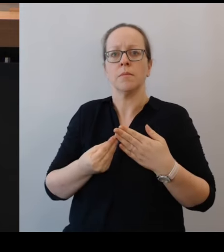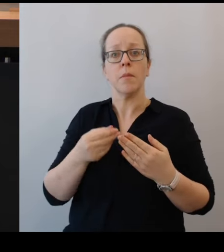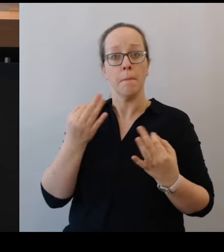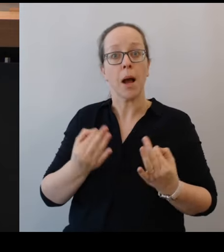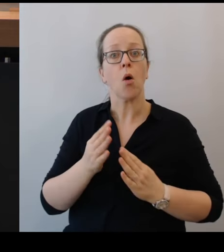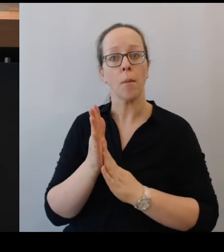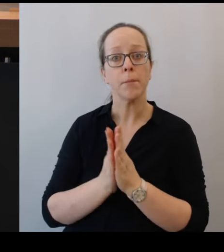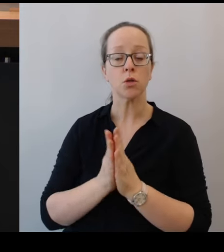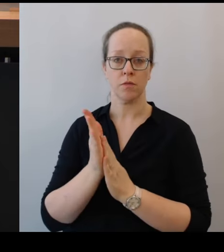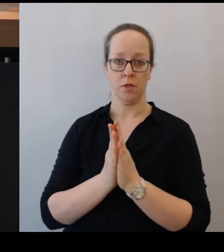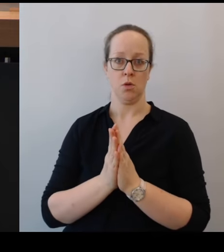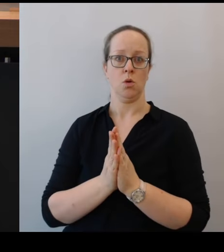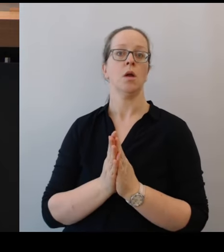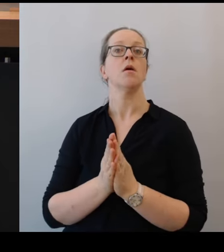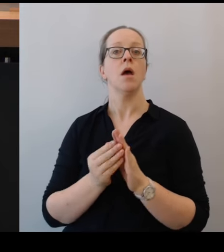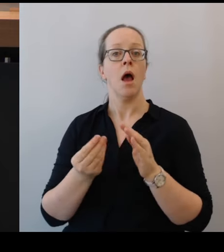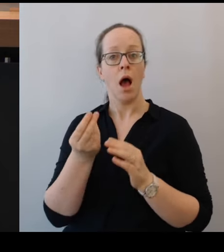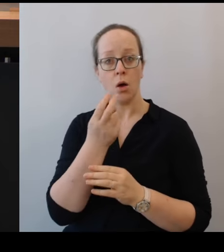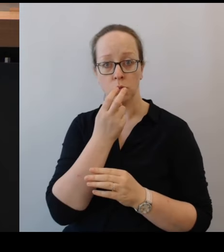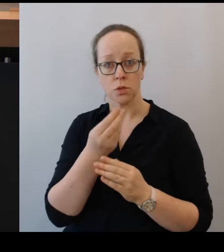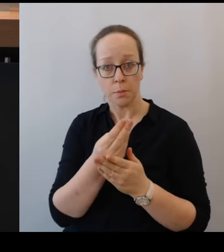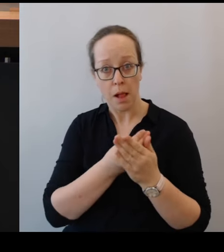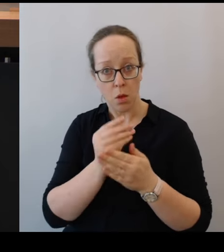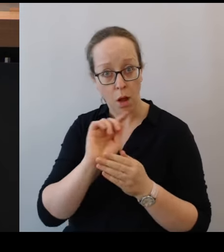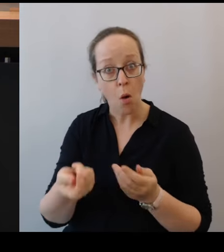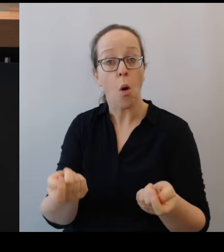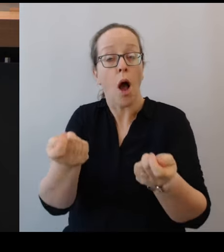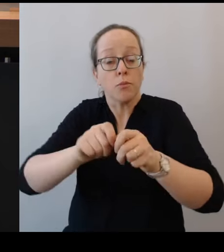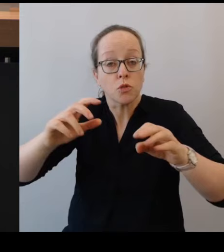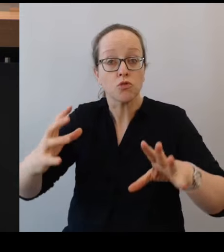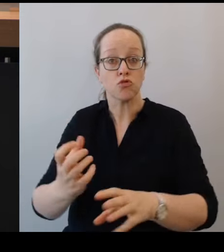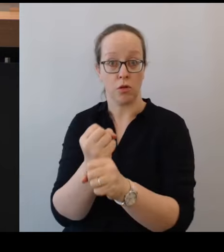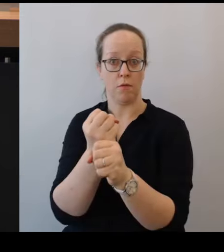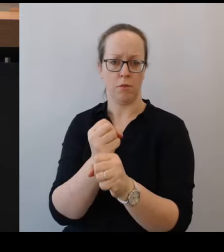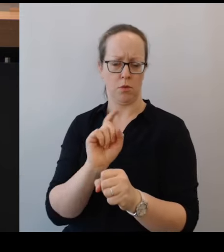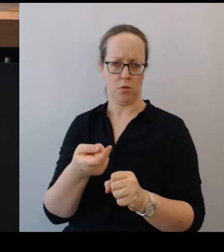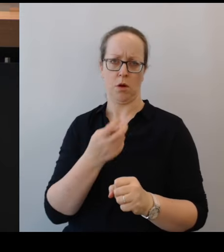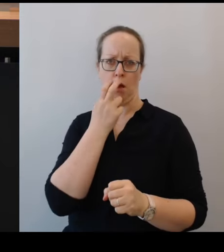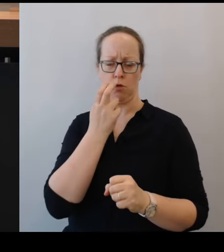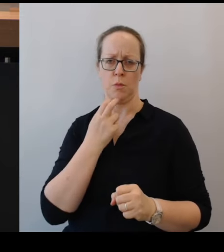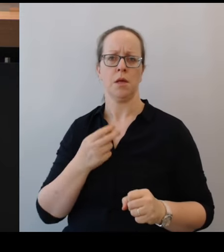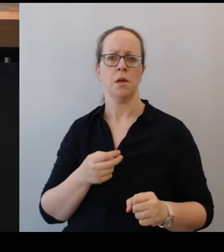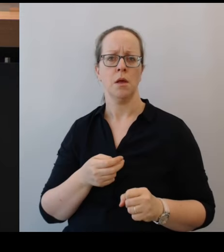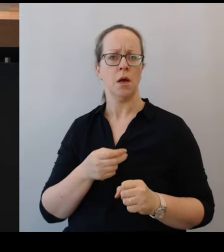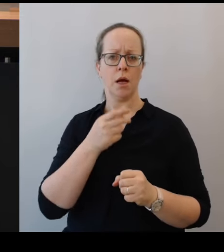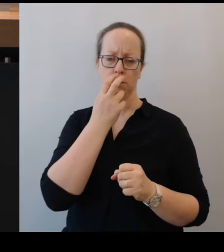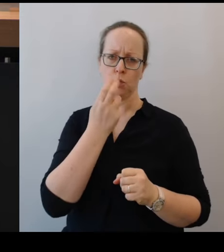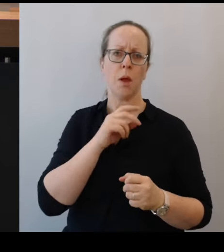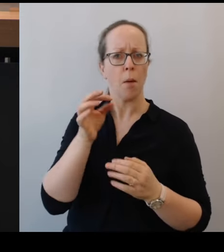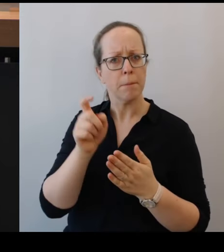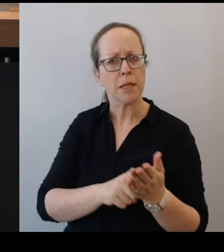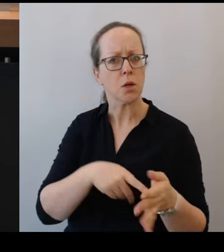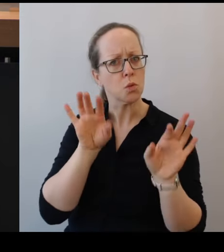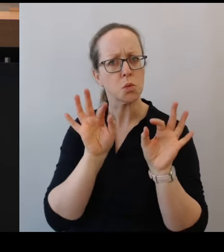gute Bedingungen vorfinden und diese Ausbildung dann mit Motivation und Spaß absolvieren können. Azubis verdienen Ansehen